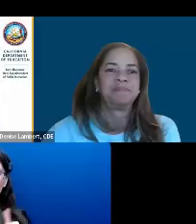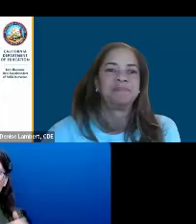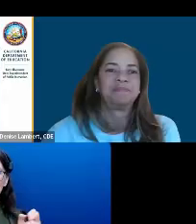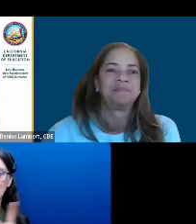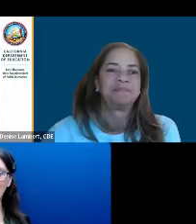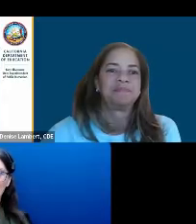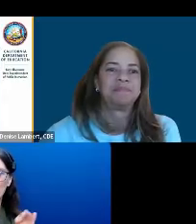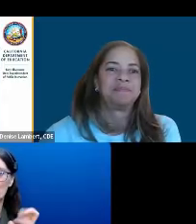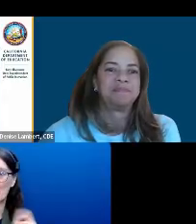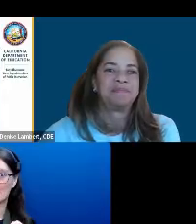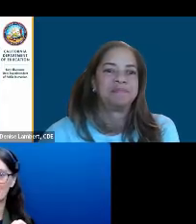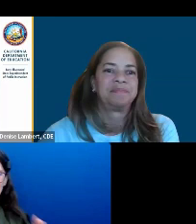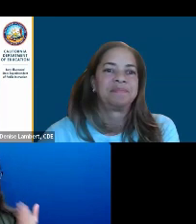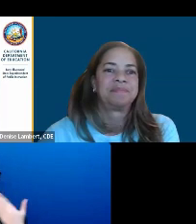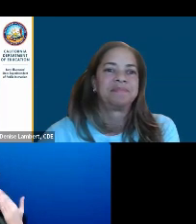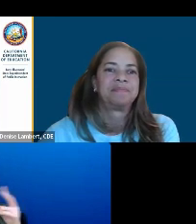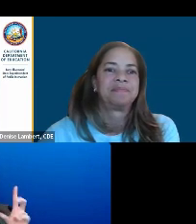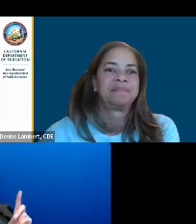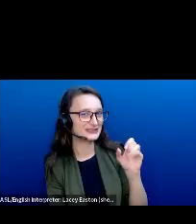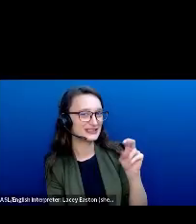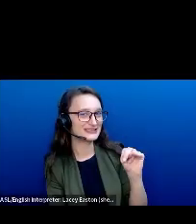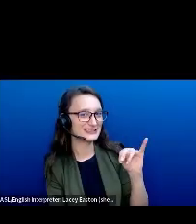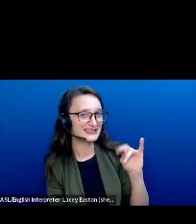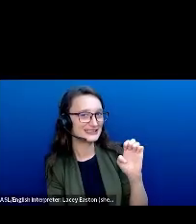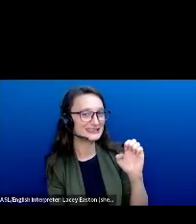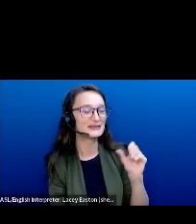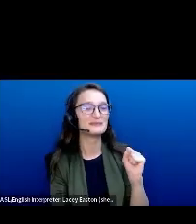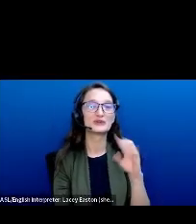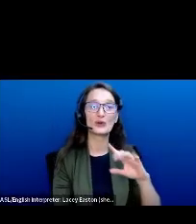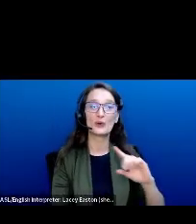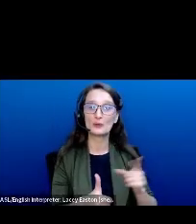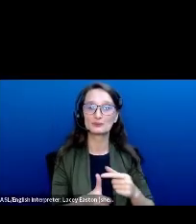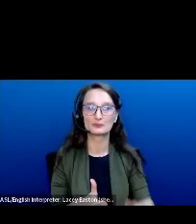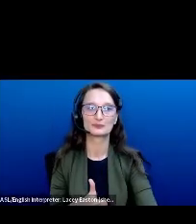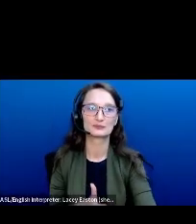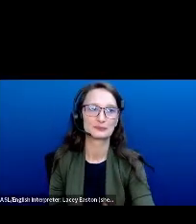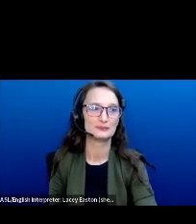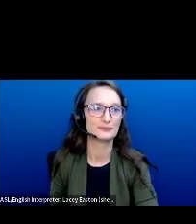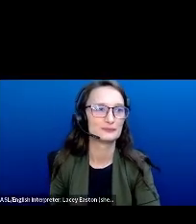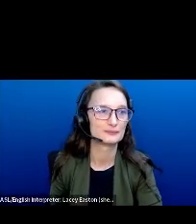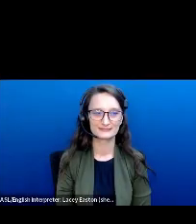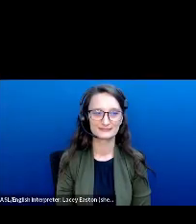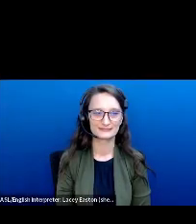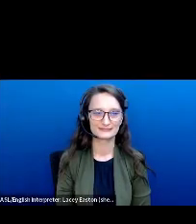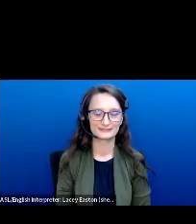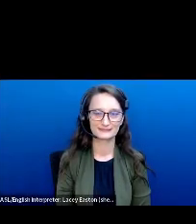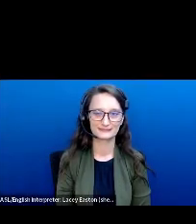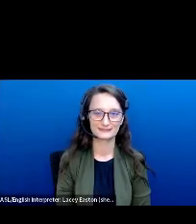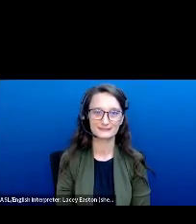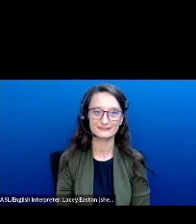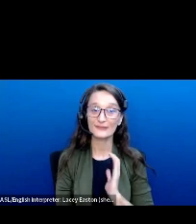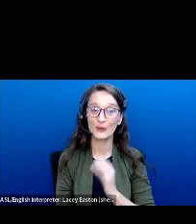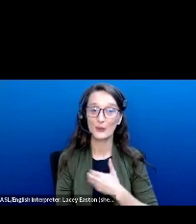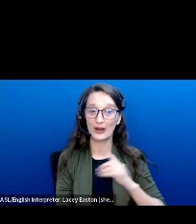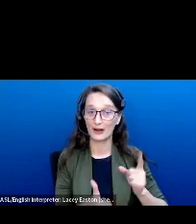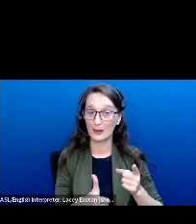Gracias, Denise. En la primera parte, podemos pasar a la siguiente diapositiva. En la primera parte, compartimos... Diapositiva